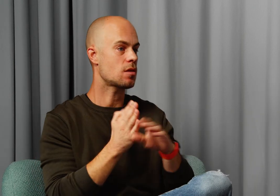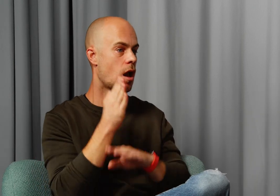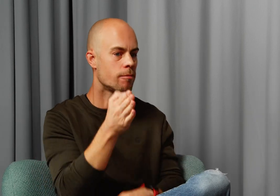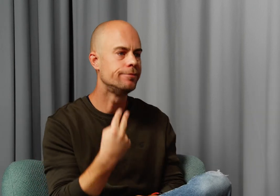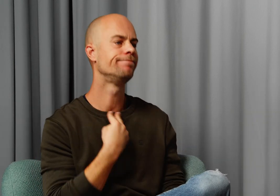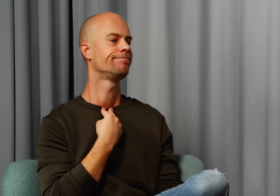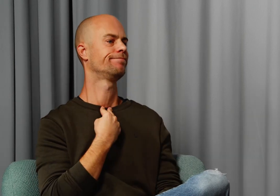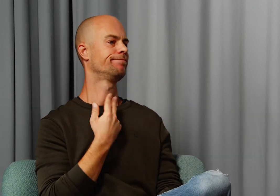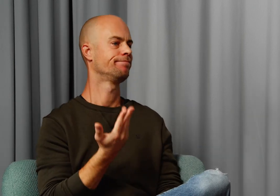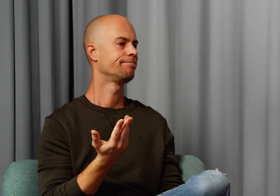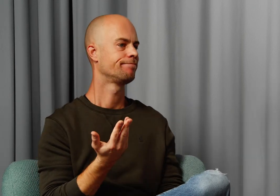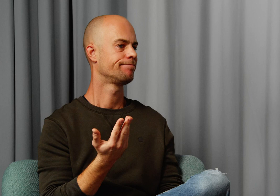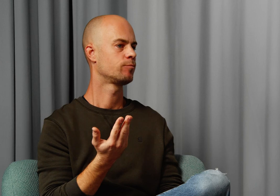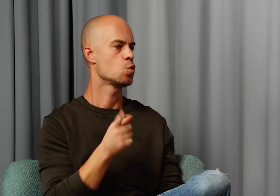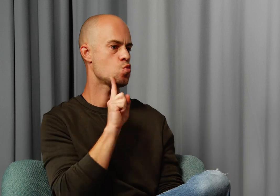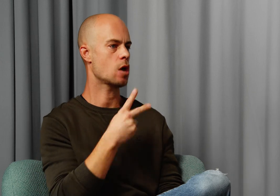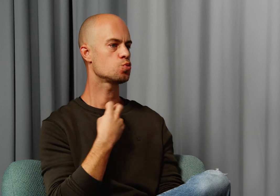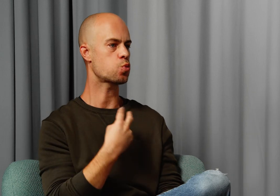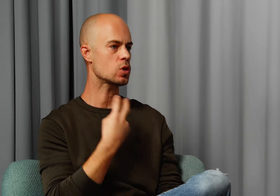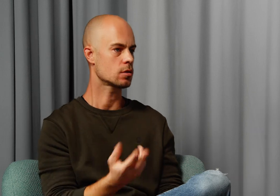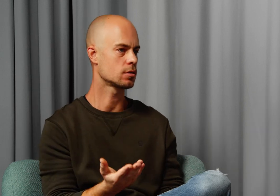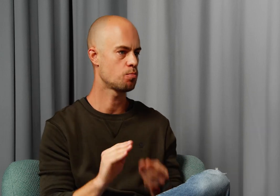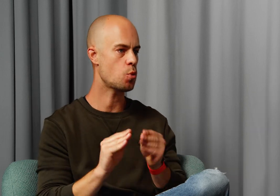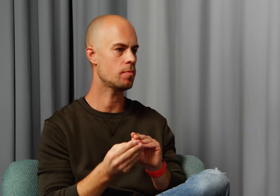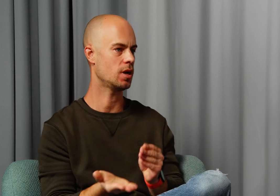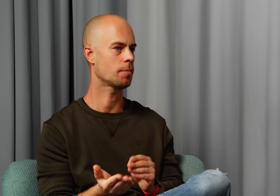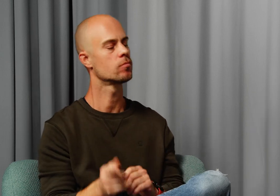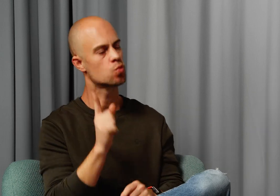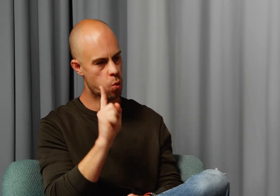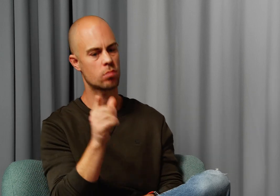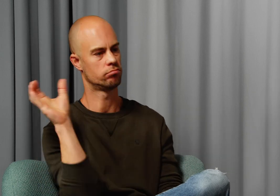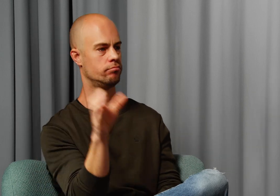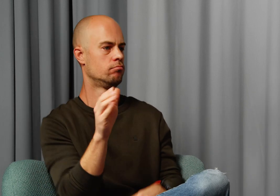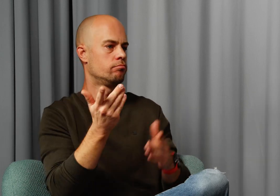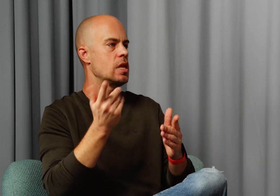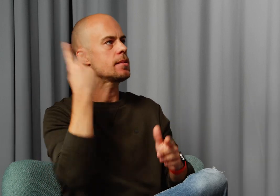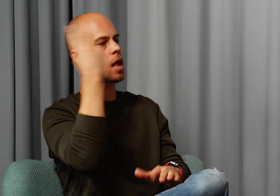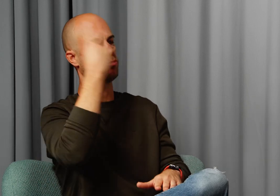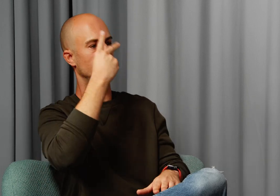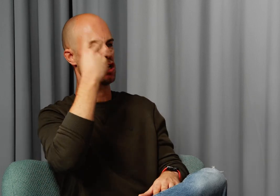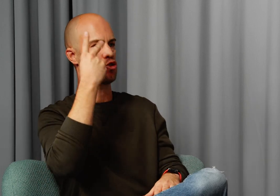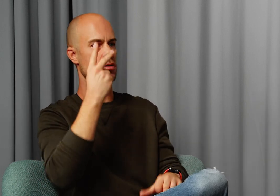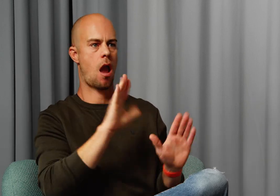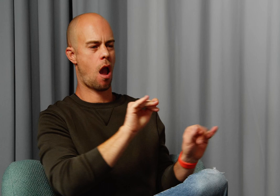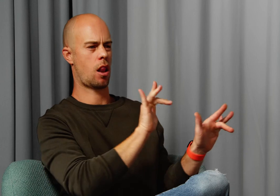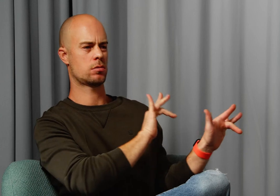Wenn ich jetzt Seminare oder Kurse besuchen will, online, dann kann ich nur - gibt es nur ein Tonangebot,